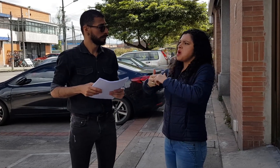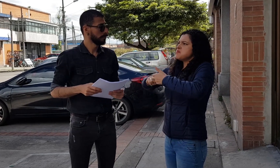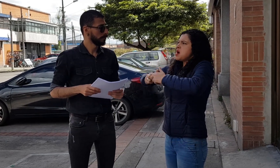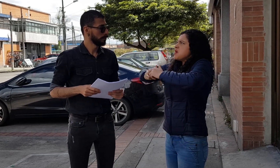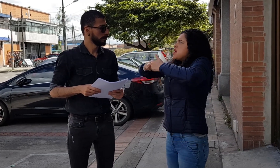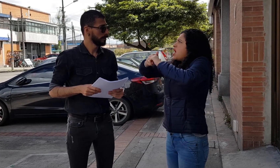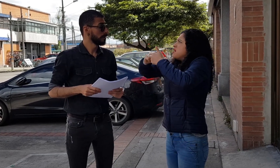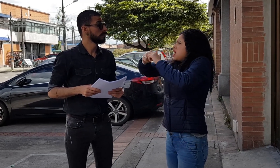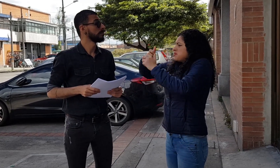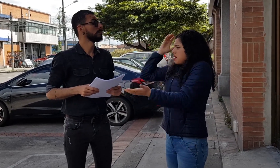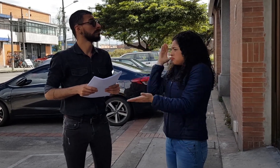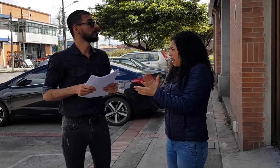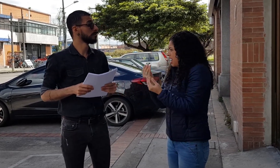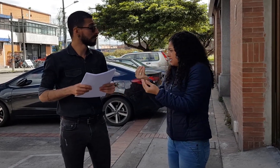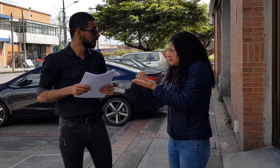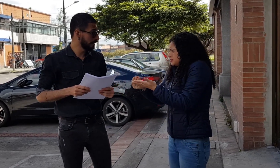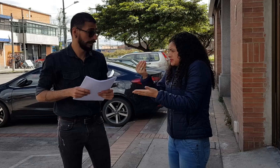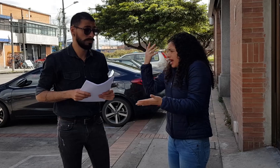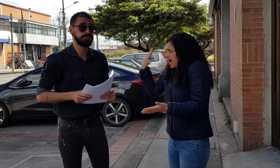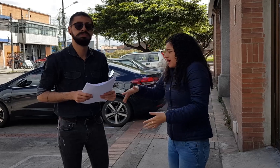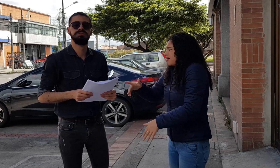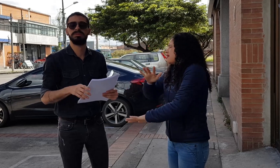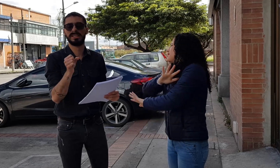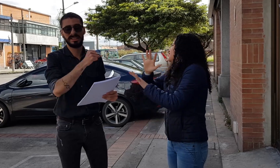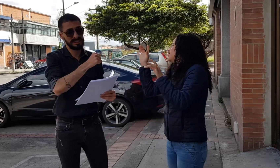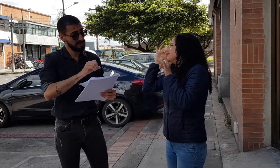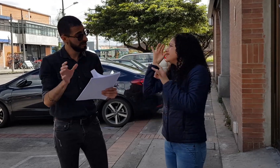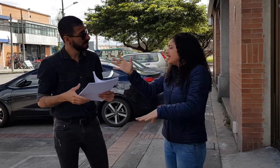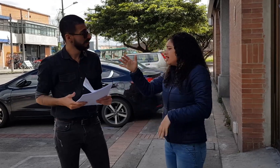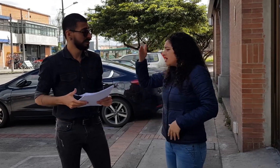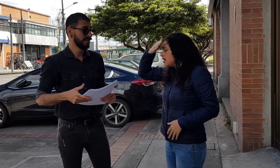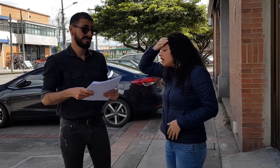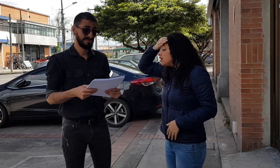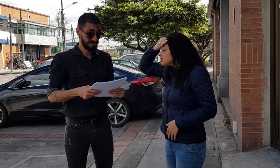pero después siguieron apareciendo problemas y ahora debes pagar por cada uno. Más y más dinero. ¡Qué situación tan delicada! ¡Es grave! ¡Ay! - ¡Ay si!